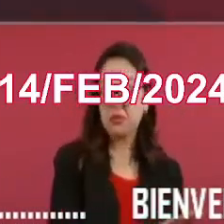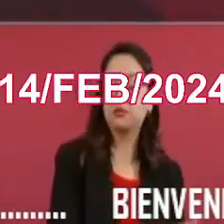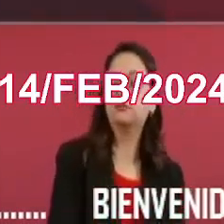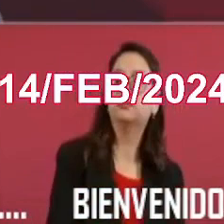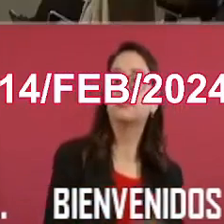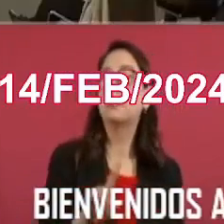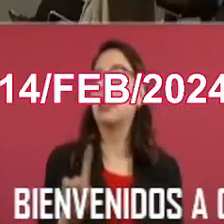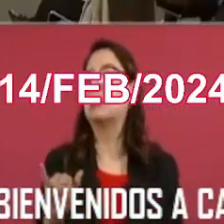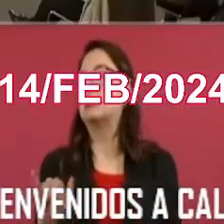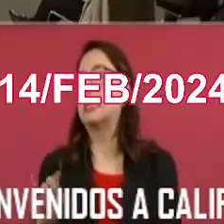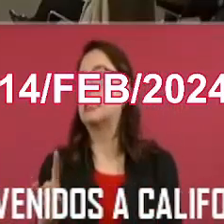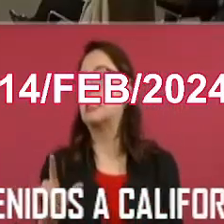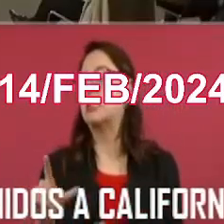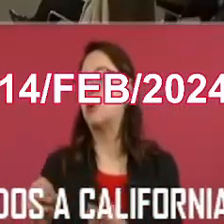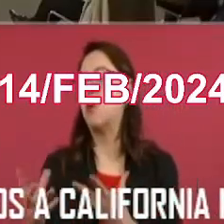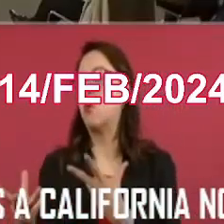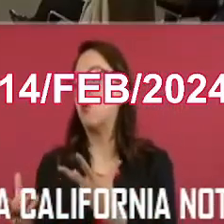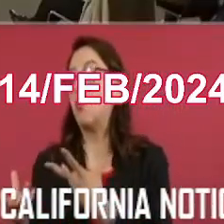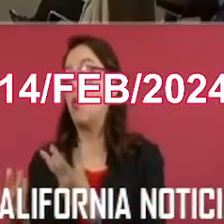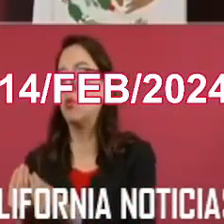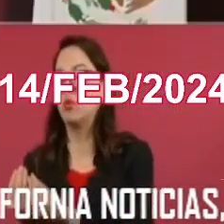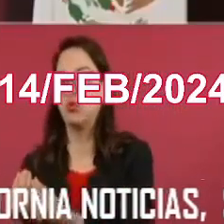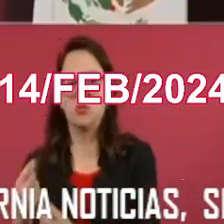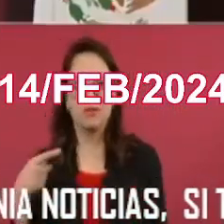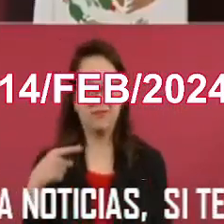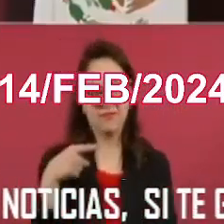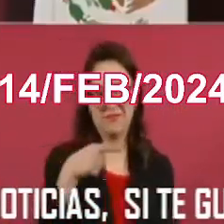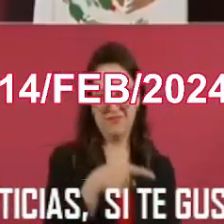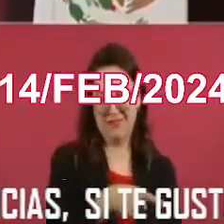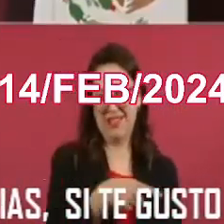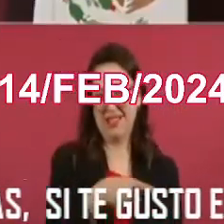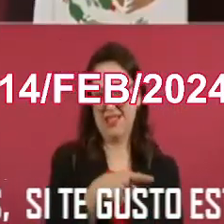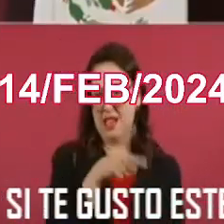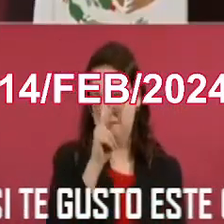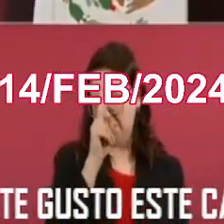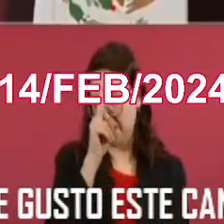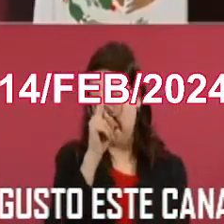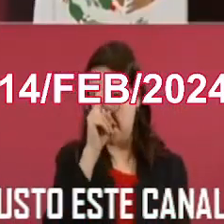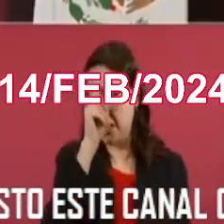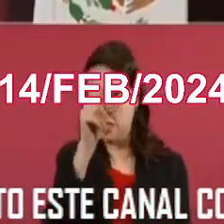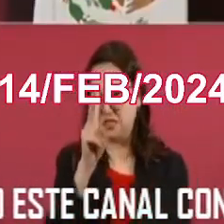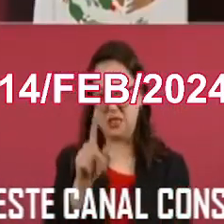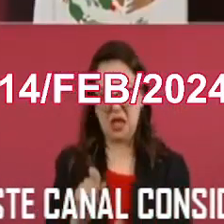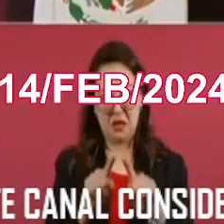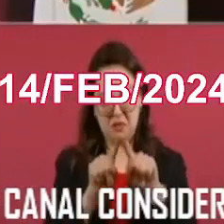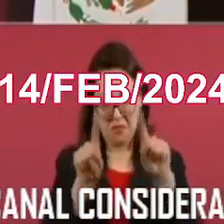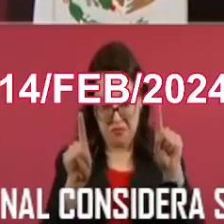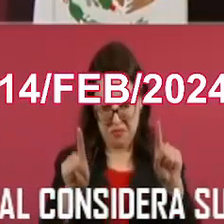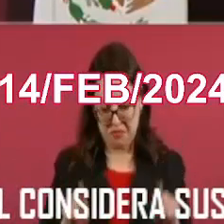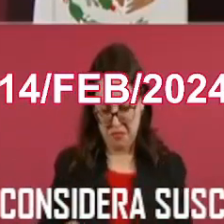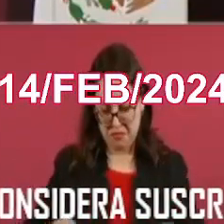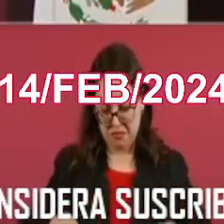esto aparecen estos